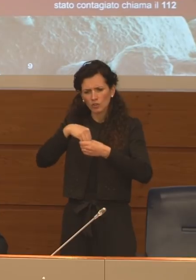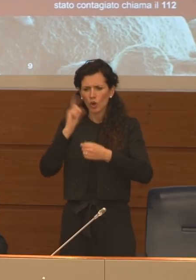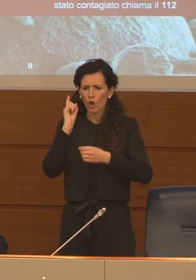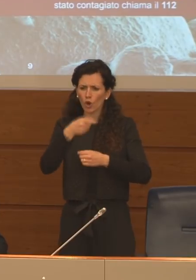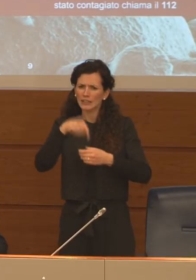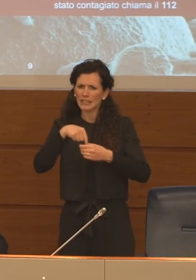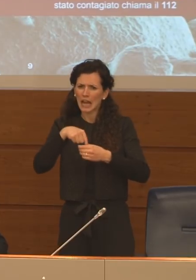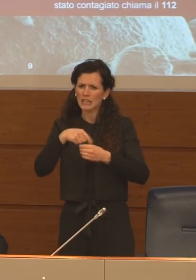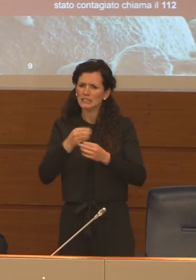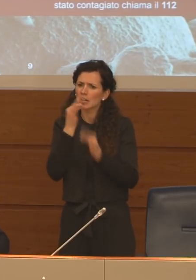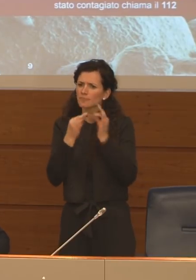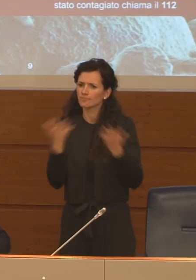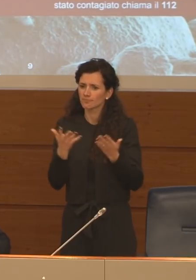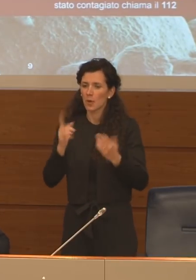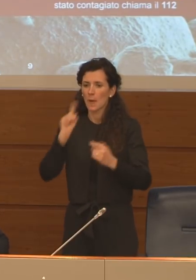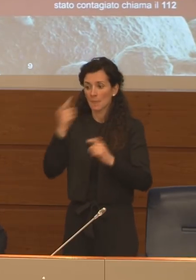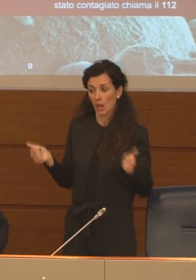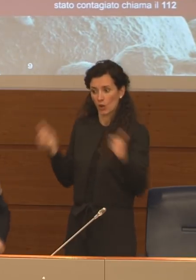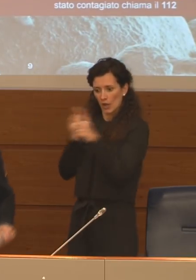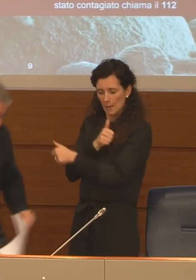se vuole mettersi qui forse è meglio.